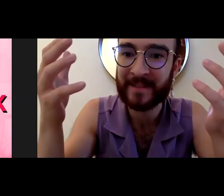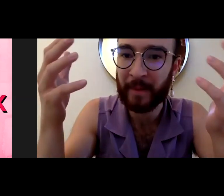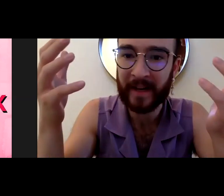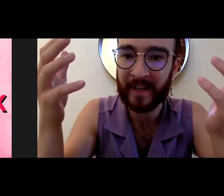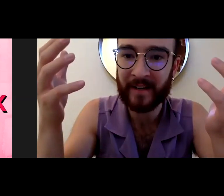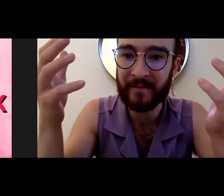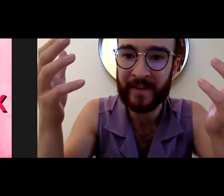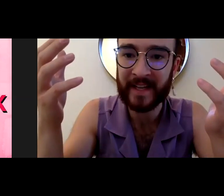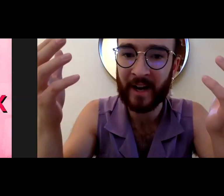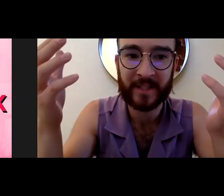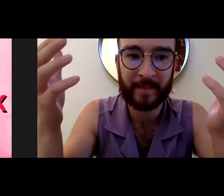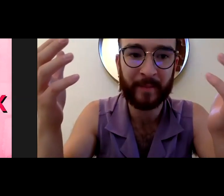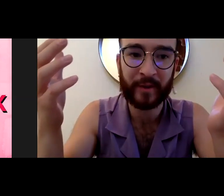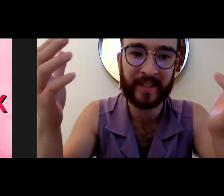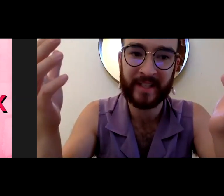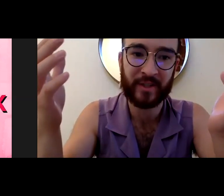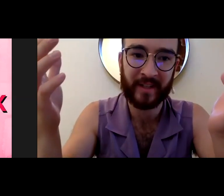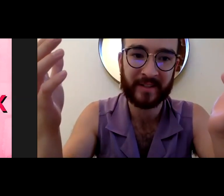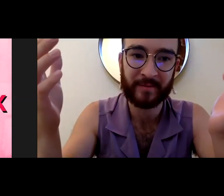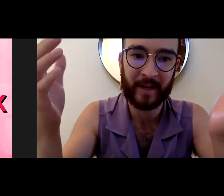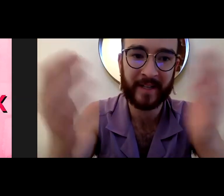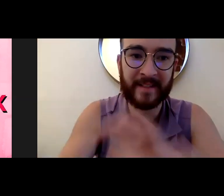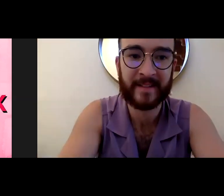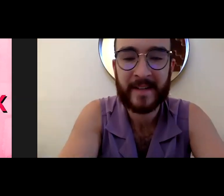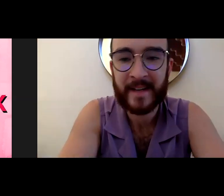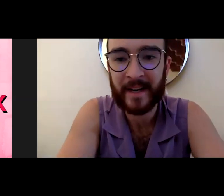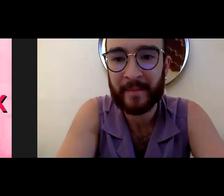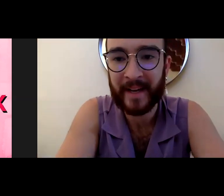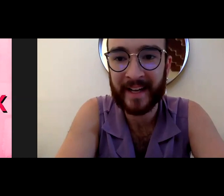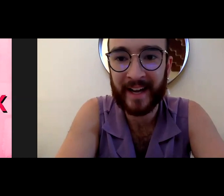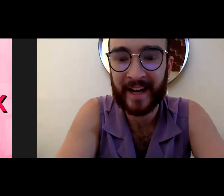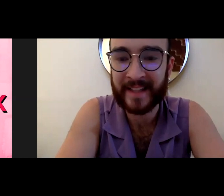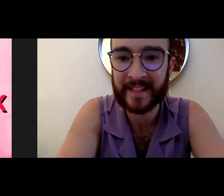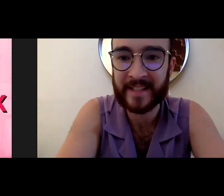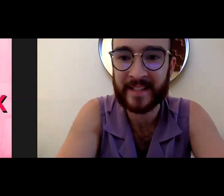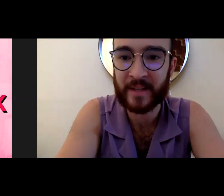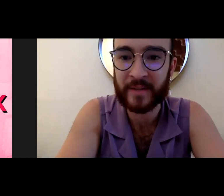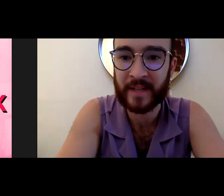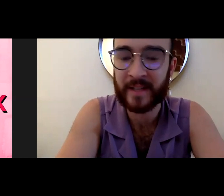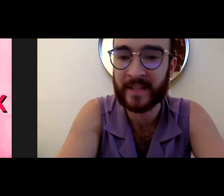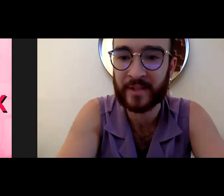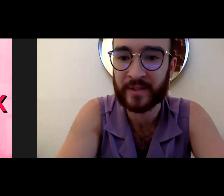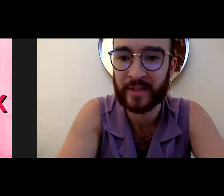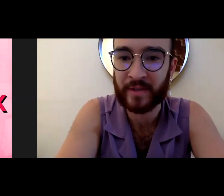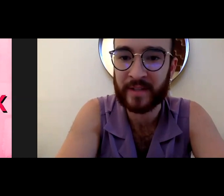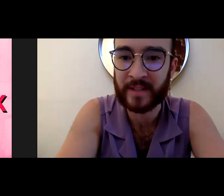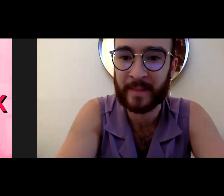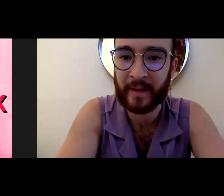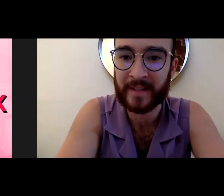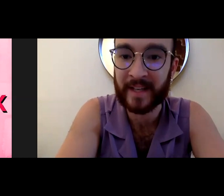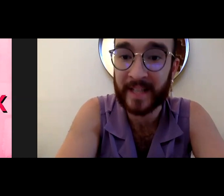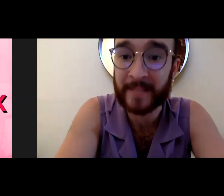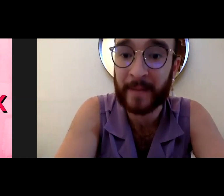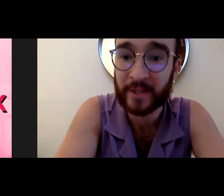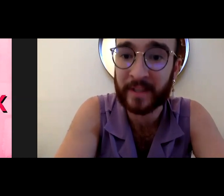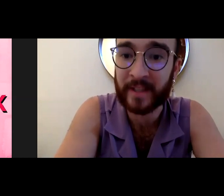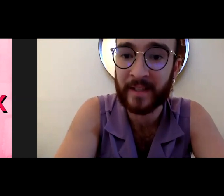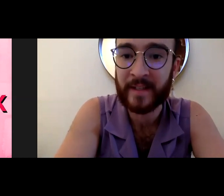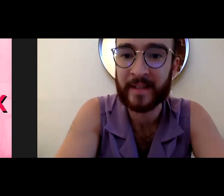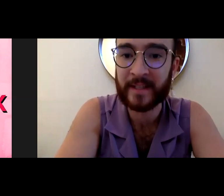a pesar de unas condiciones inhóspitas, ¿verdad? Bien. Y creo que esto es tan esencial para la experiencia trans y especialmente